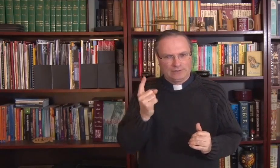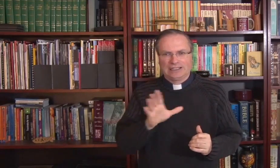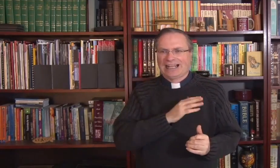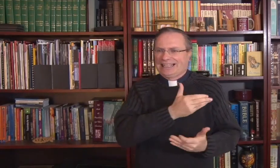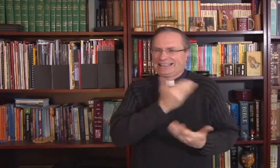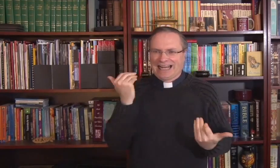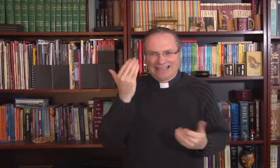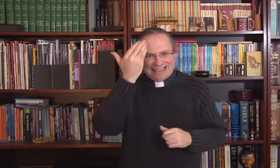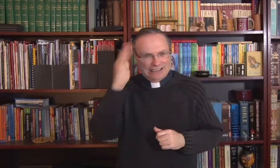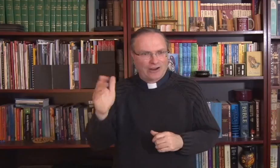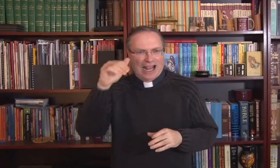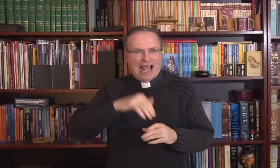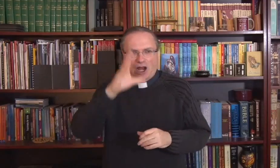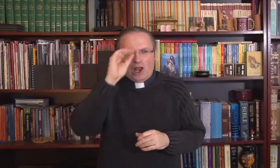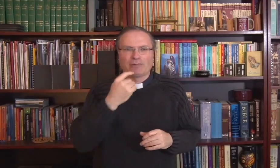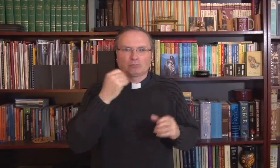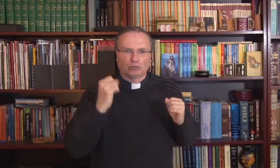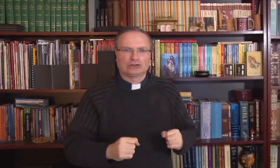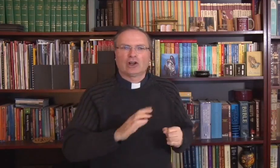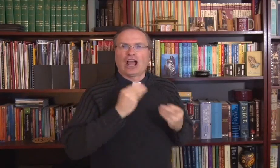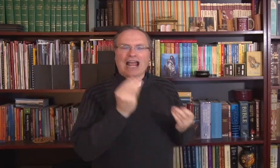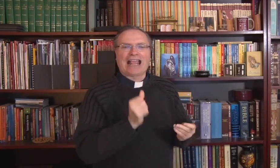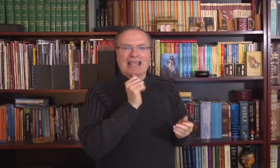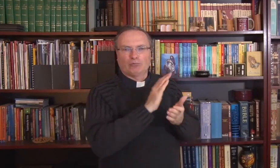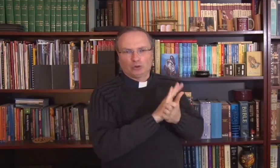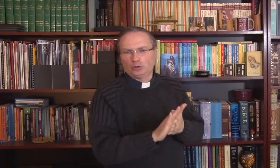Il n’y a rien d’extérieur à l’homme qui puisse le rendre impur